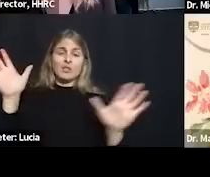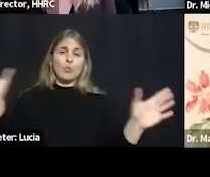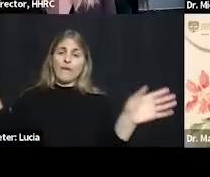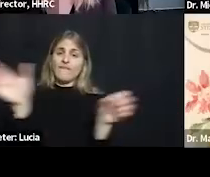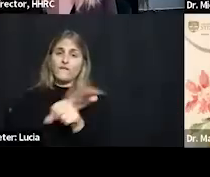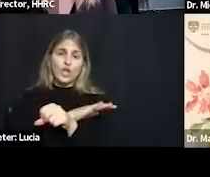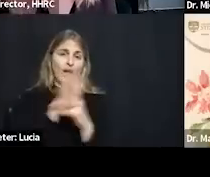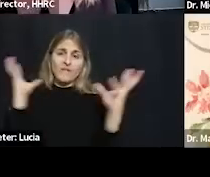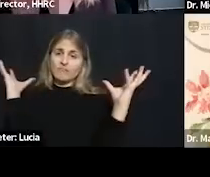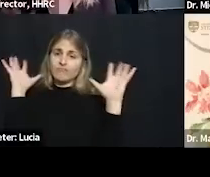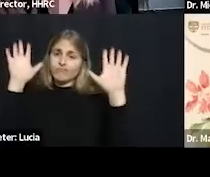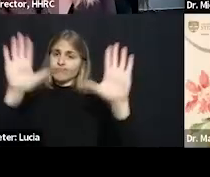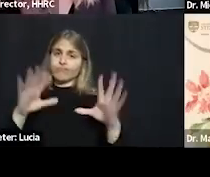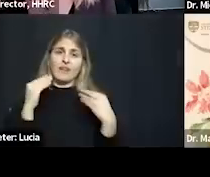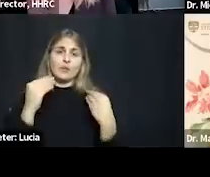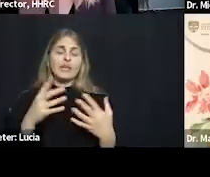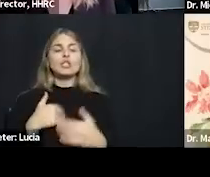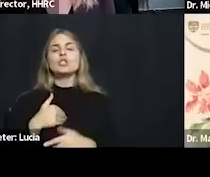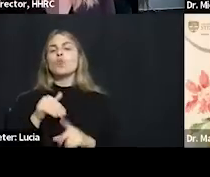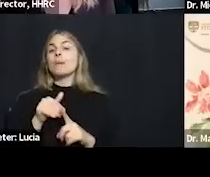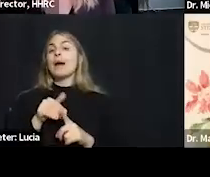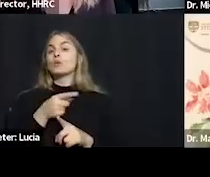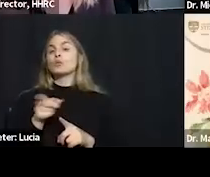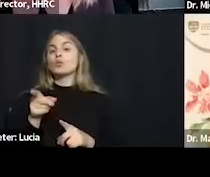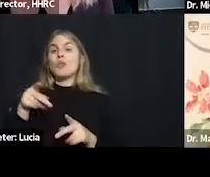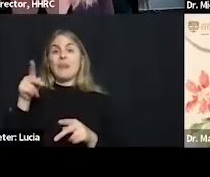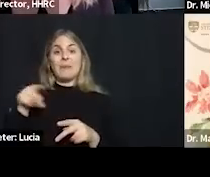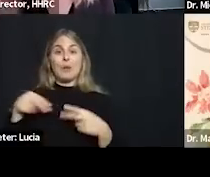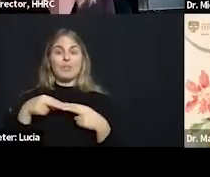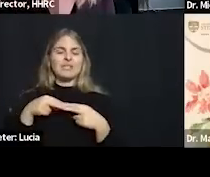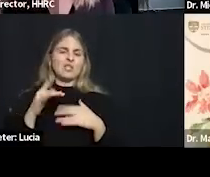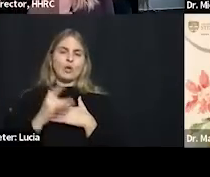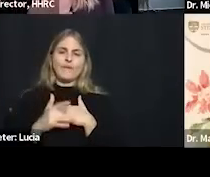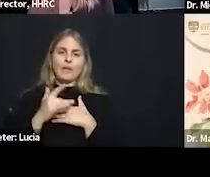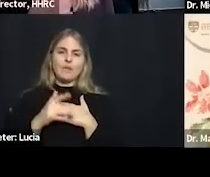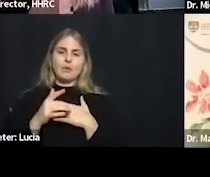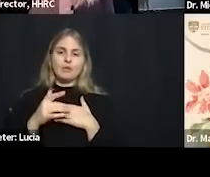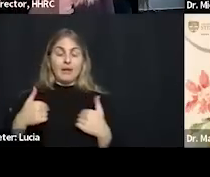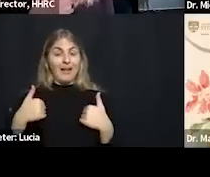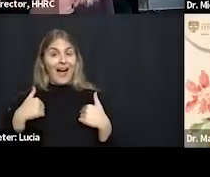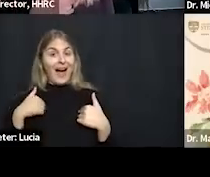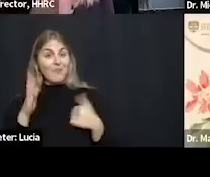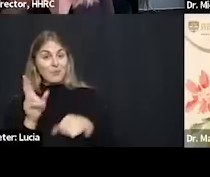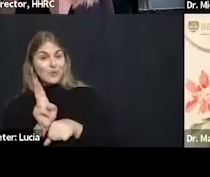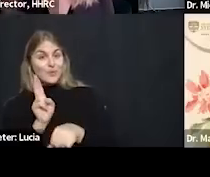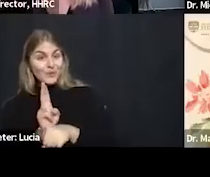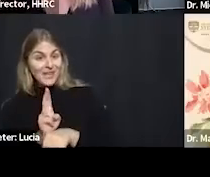de excelente información. Como un recordatorio para los participantes, las diapositivas están disponibles. Yo misma las usaré como material de referencia